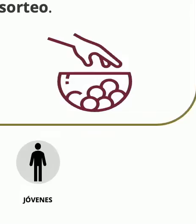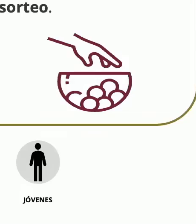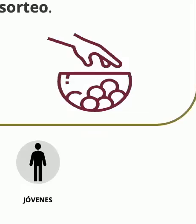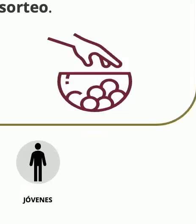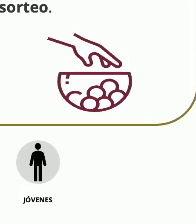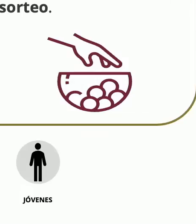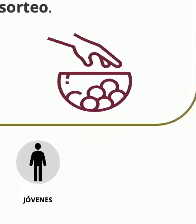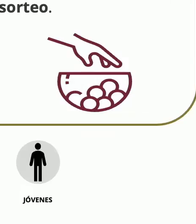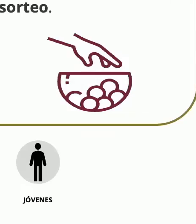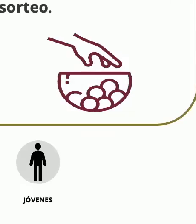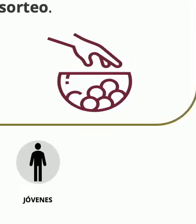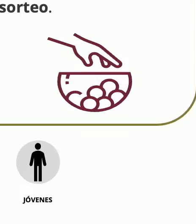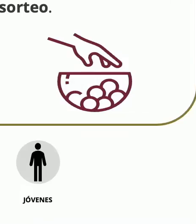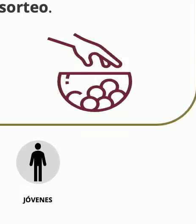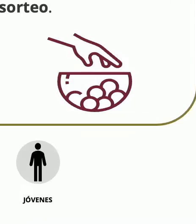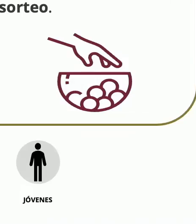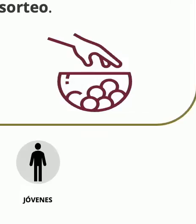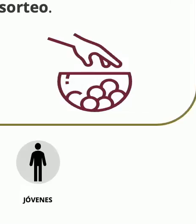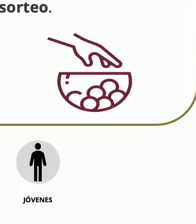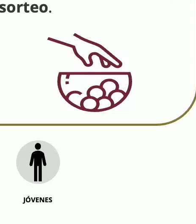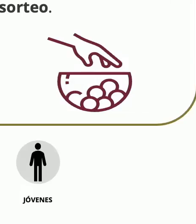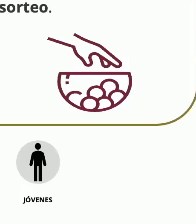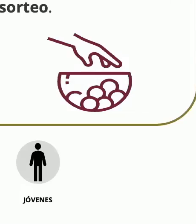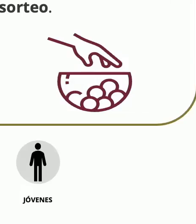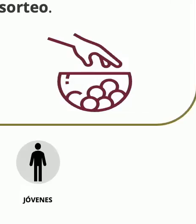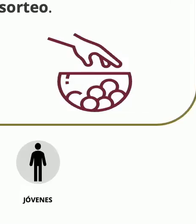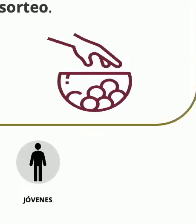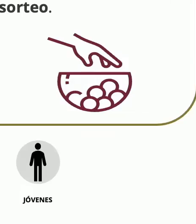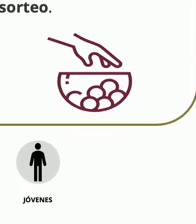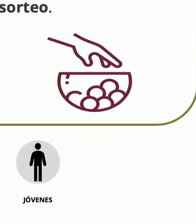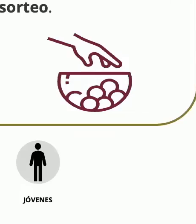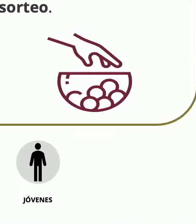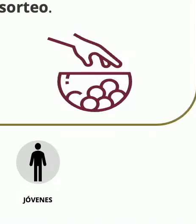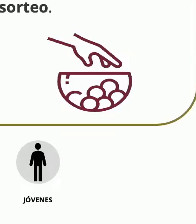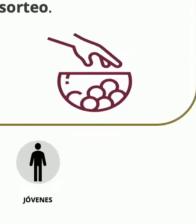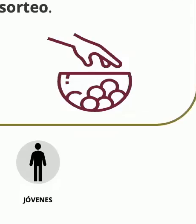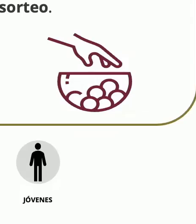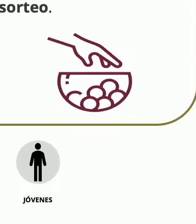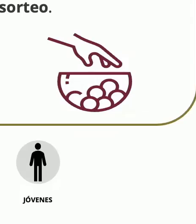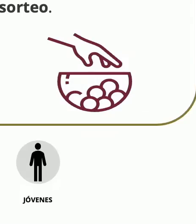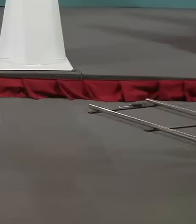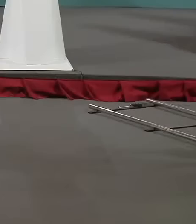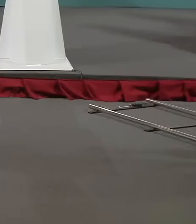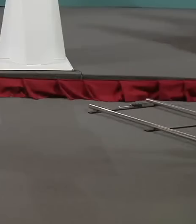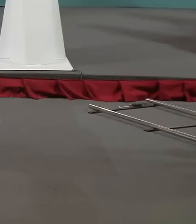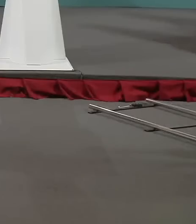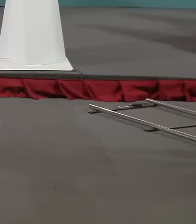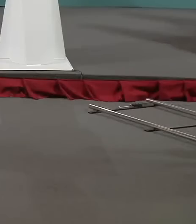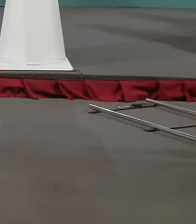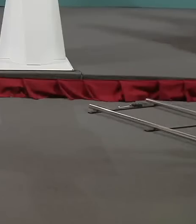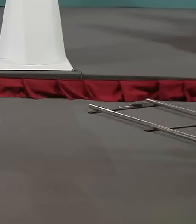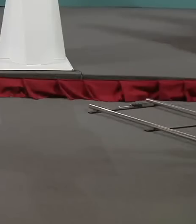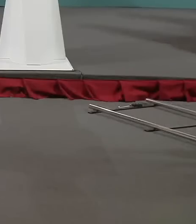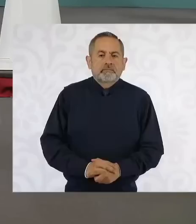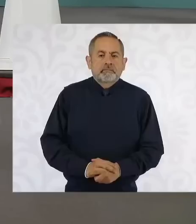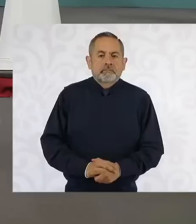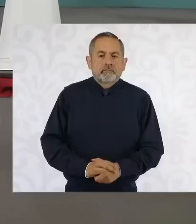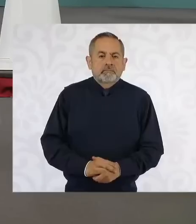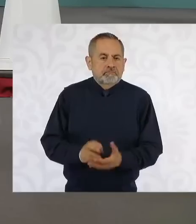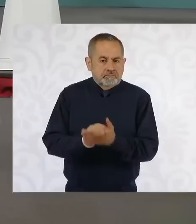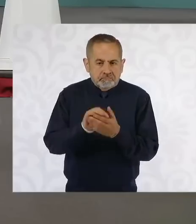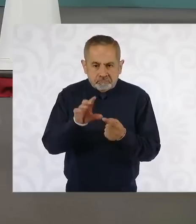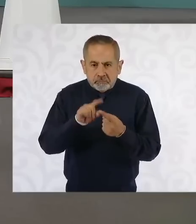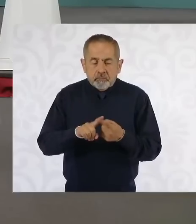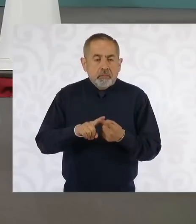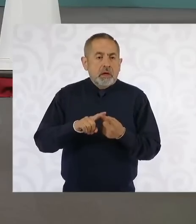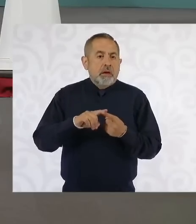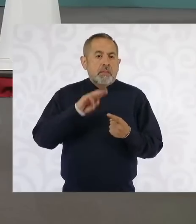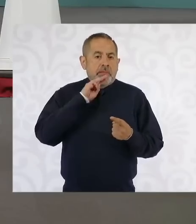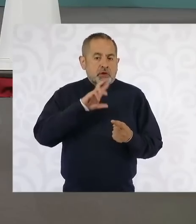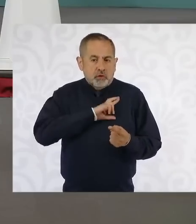a través de sorteo priorizando mujeres jefas de familia madre soltera población indígena adultos